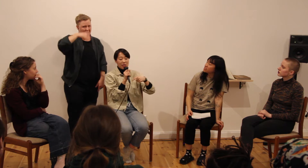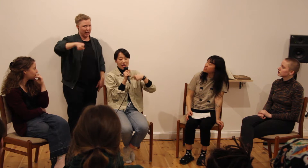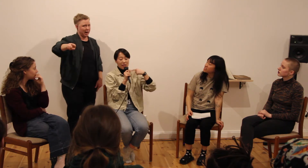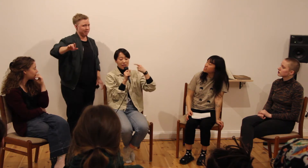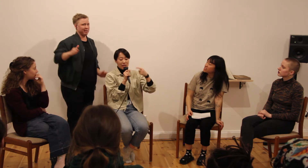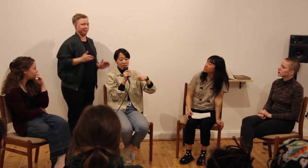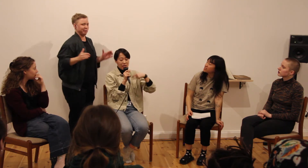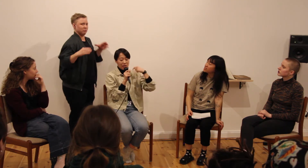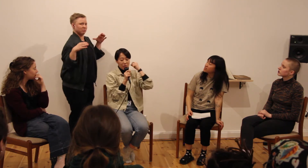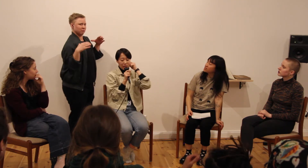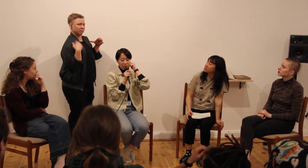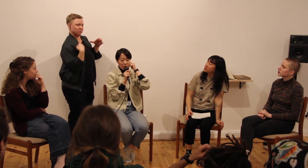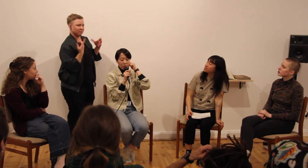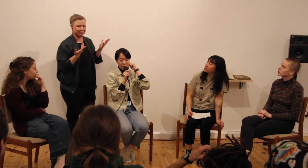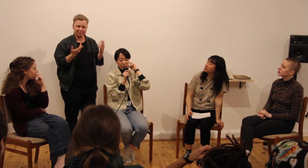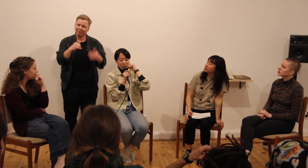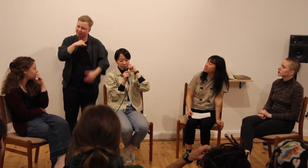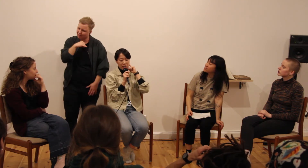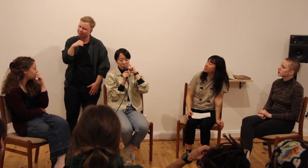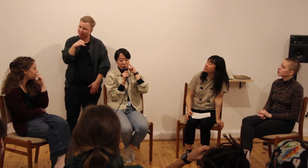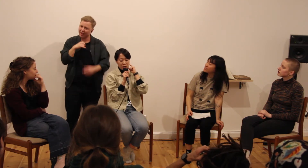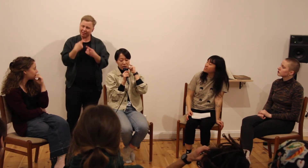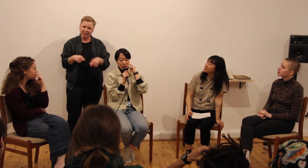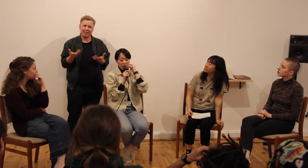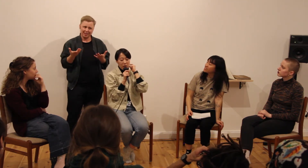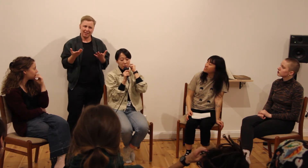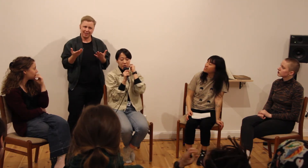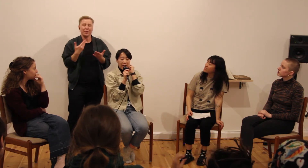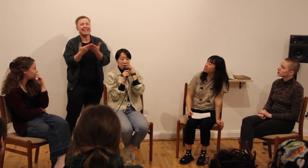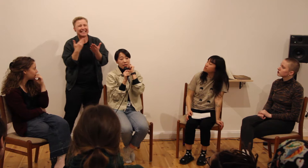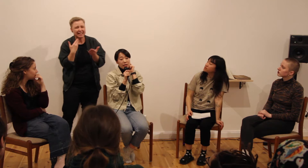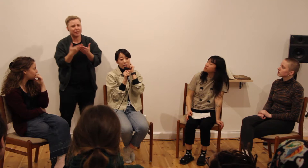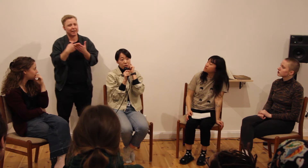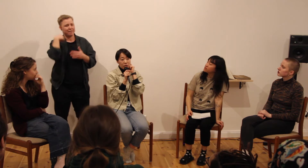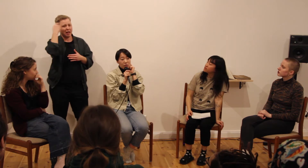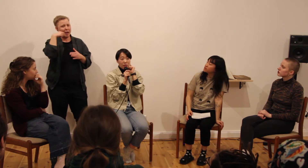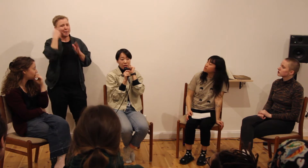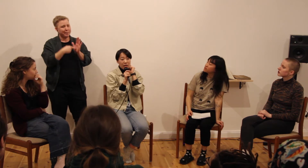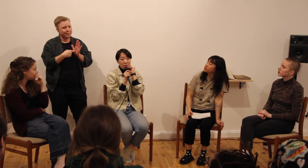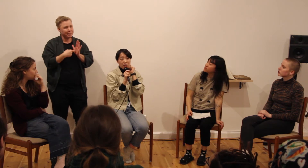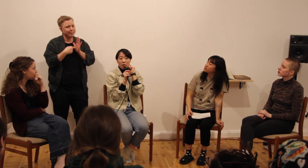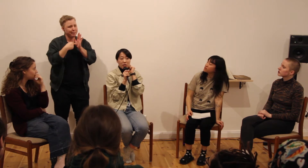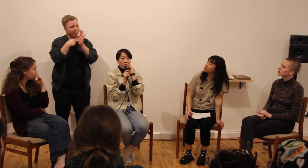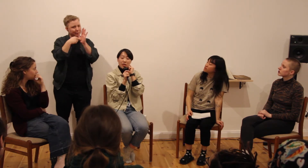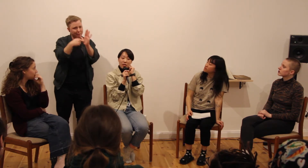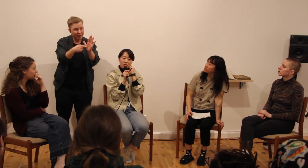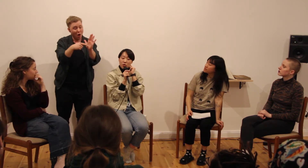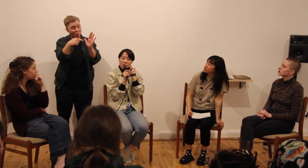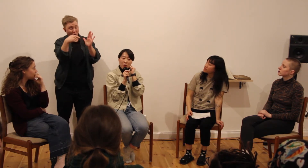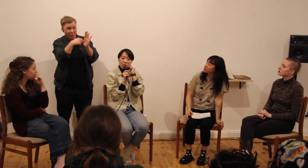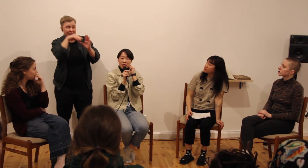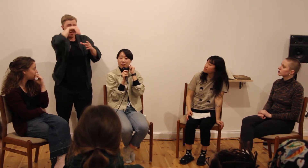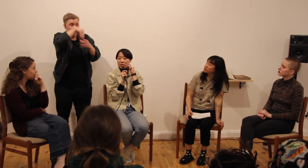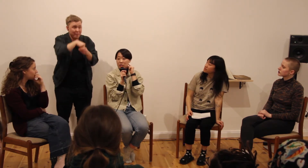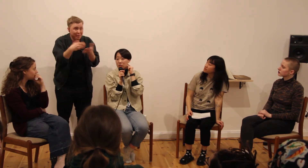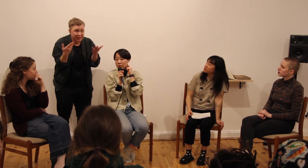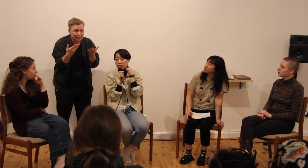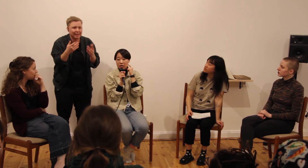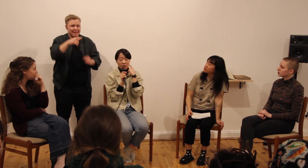Der Film hat Probleme der Diversität in Südkorea aufgezeigt, aber es gab keine Möglichkeit darüber zu sprechen,